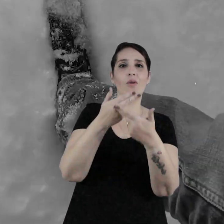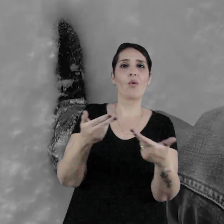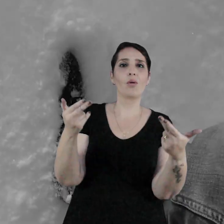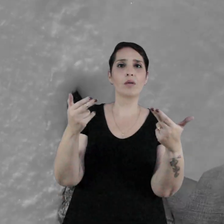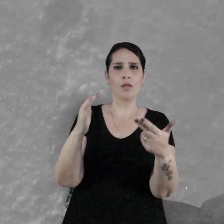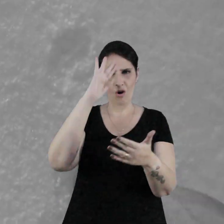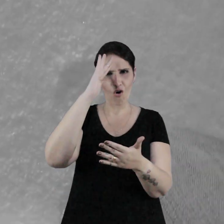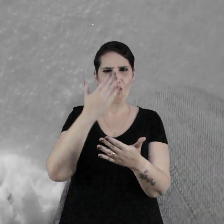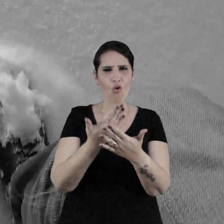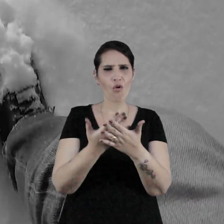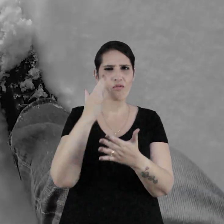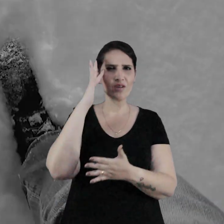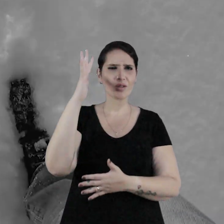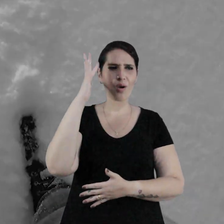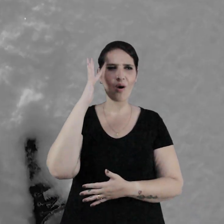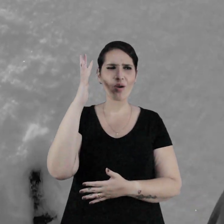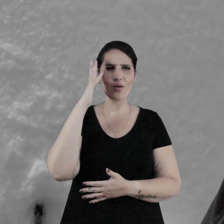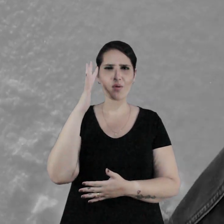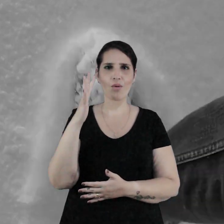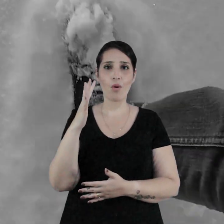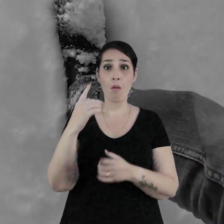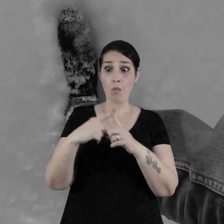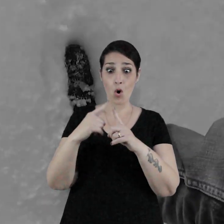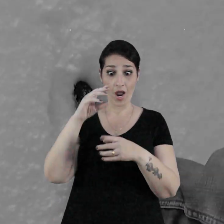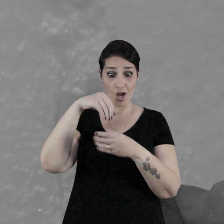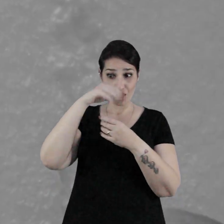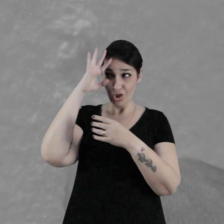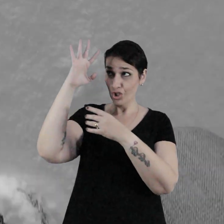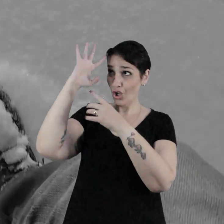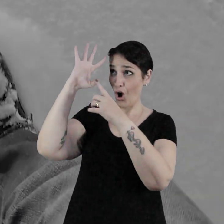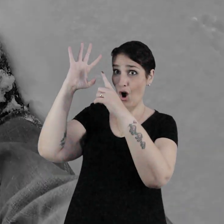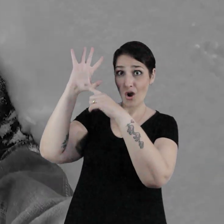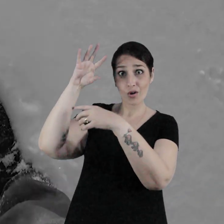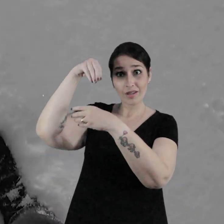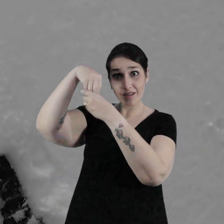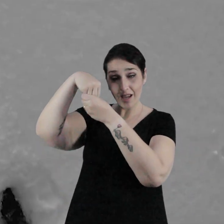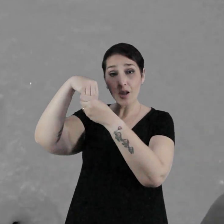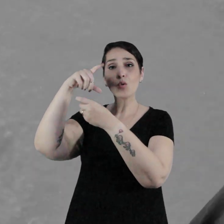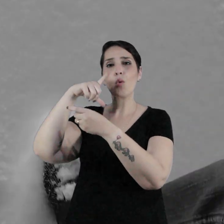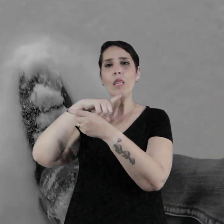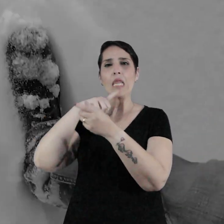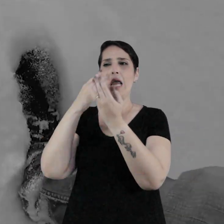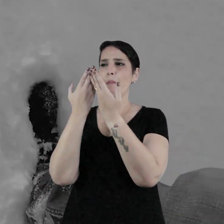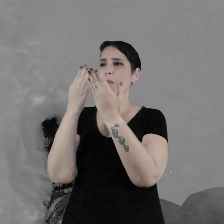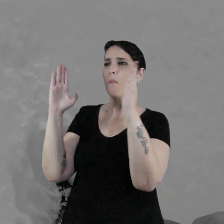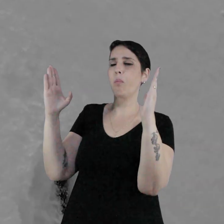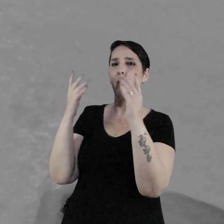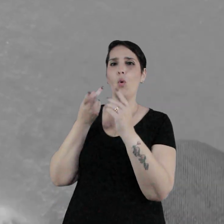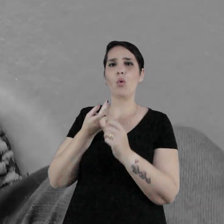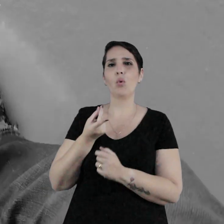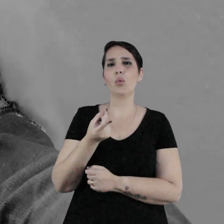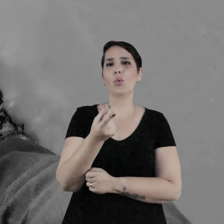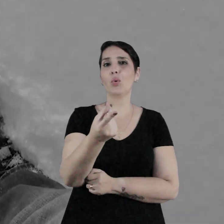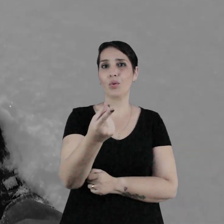Confie nos sonhos, pois nele está oculto o portão da eternidade.